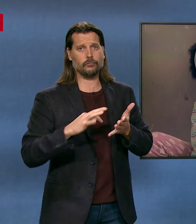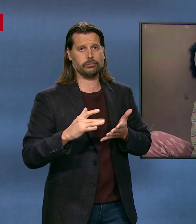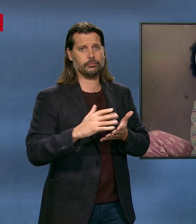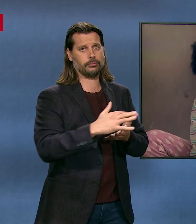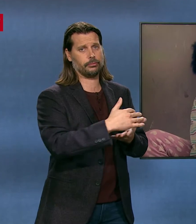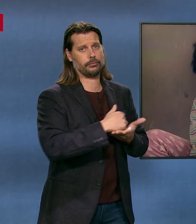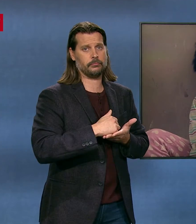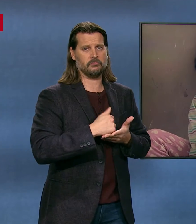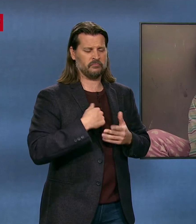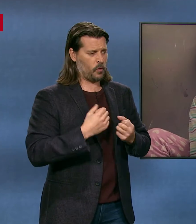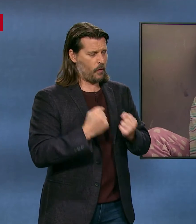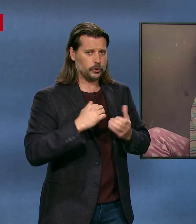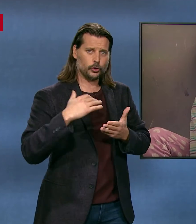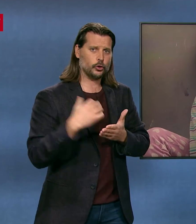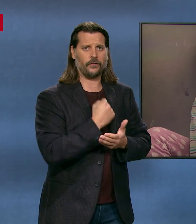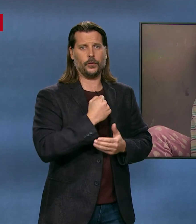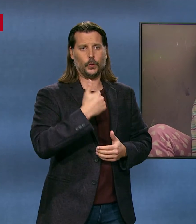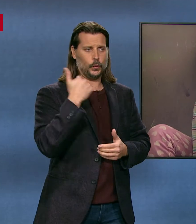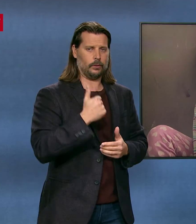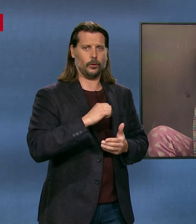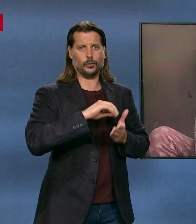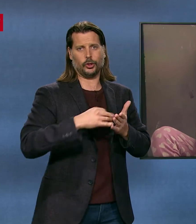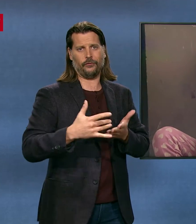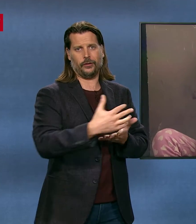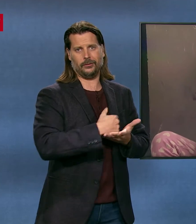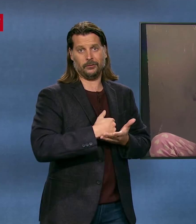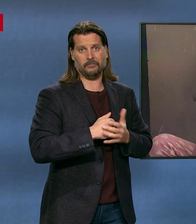Wir hoffen, dass wir auf etwa 100 kommen werden.